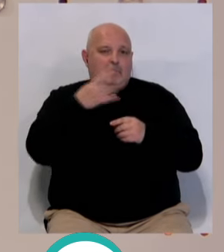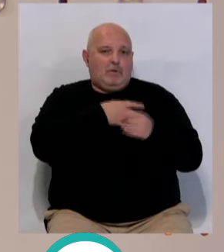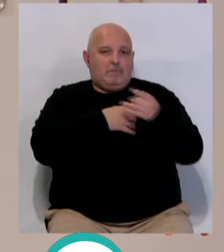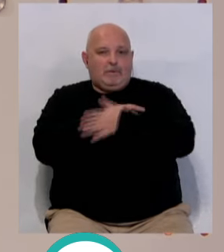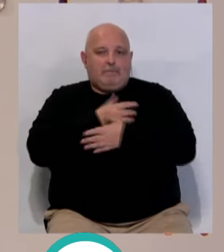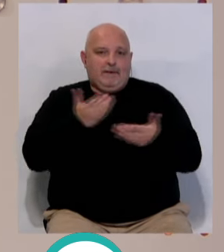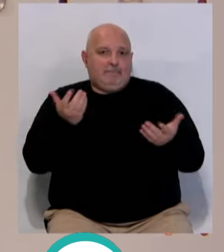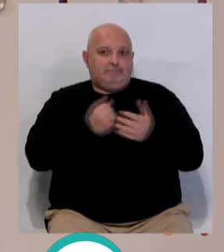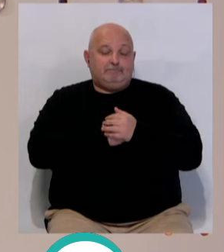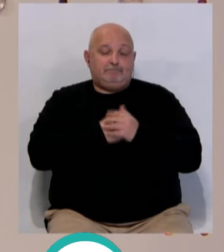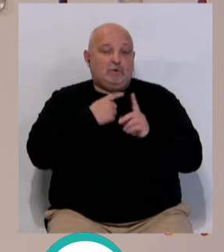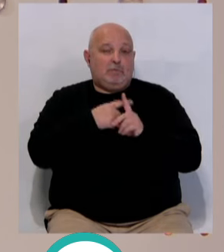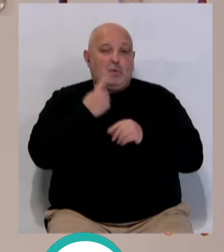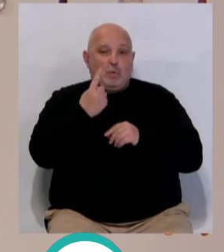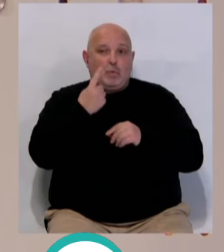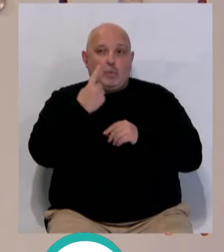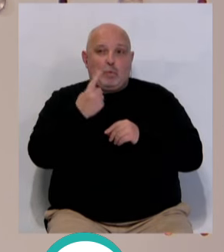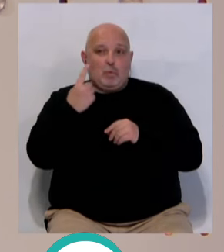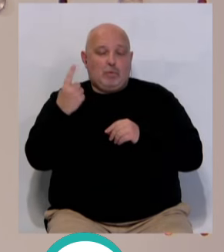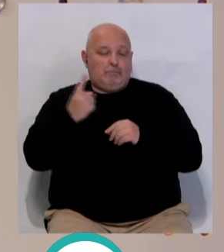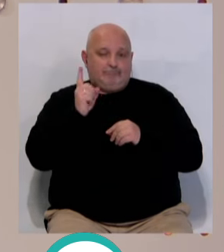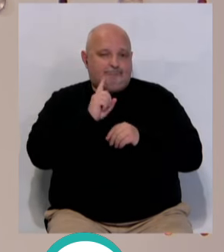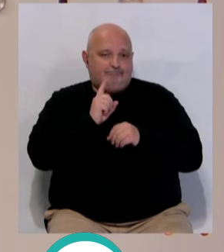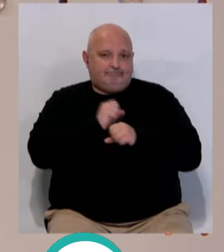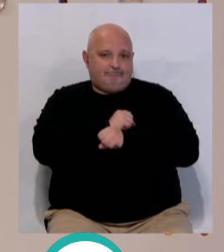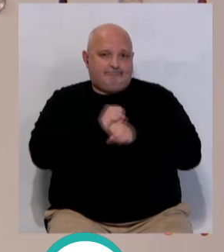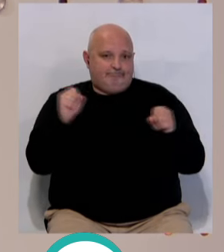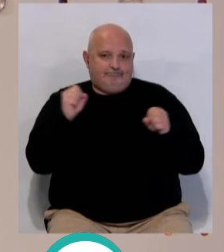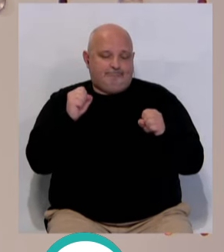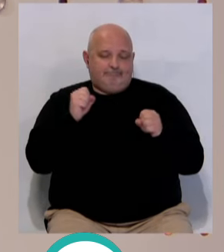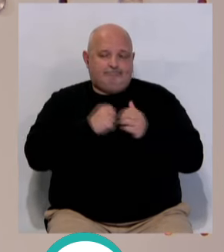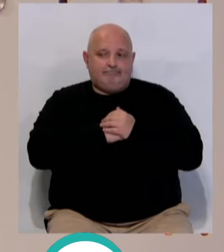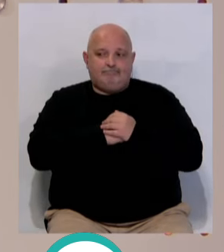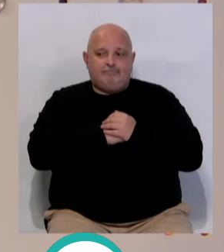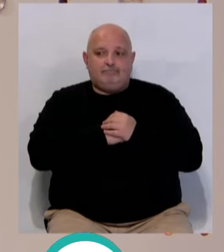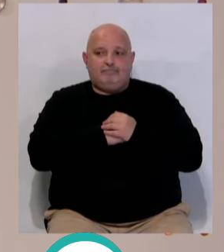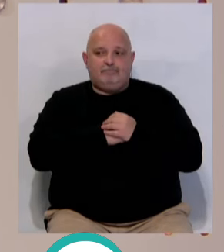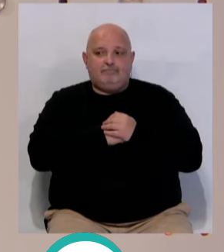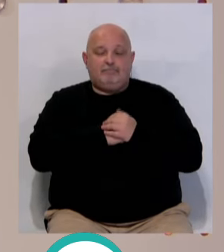bueno sumar de uno en uno la verdad que no nos va a llevar a ningún a ningún sitio tal como está la